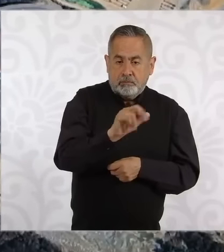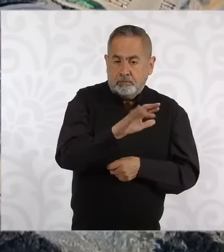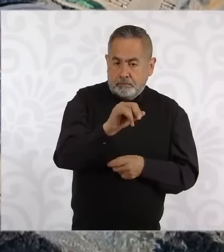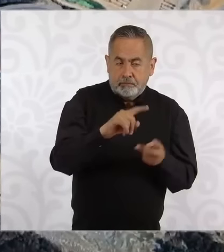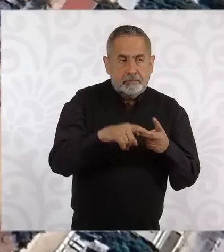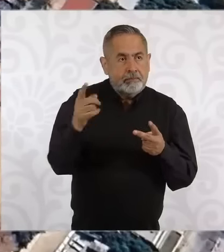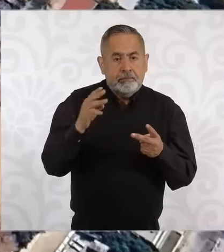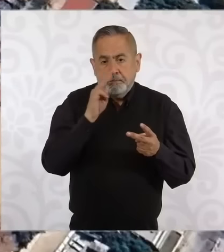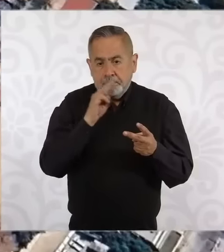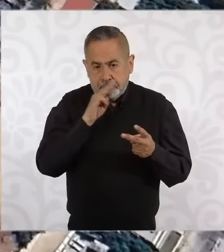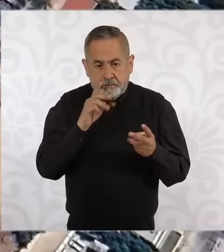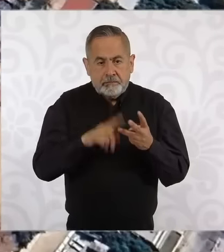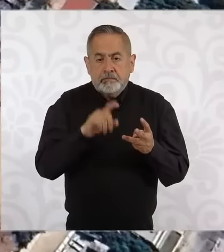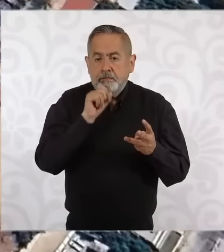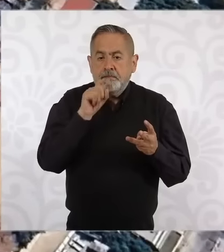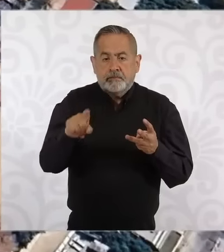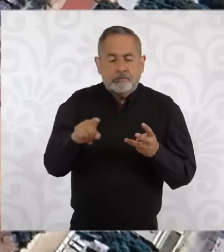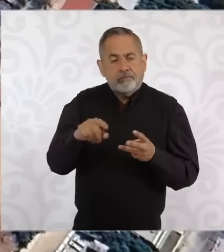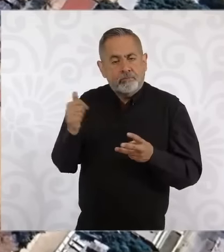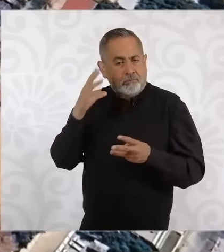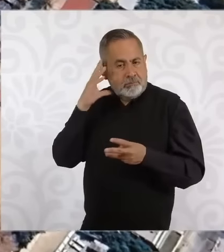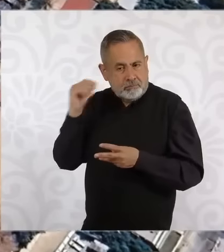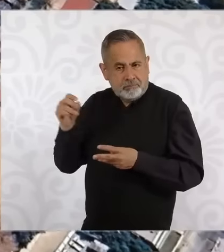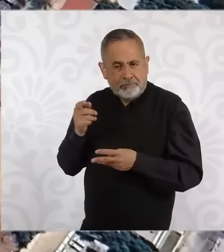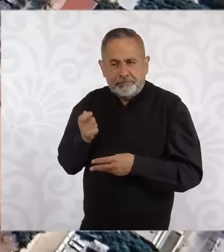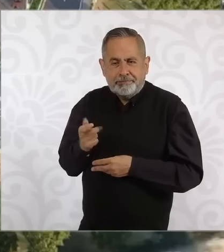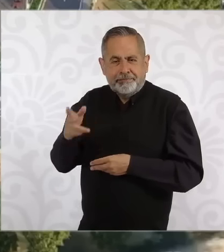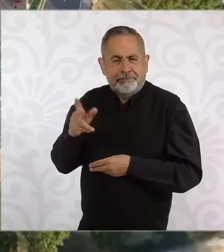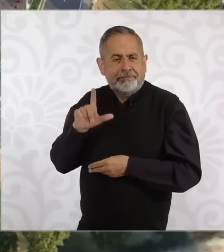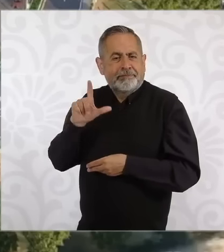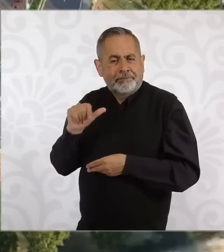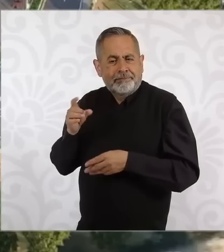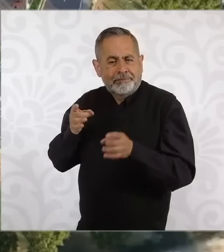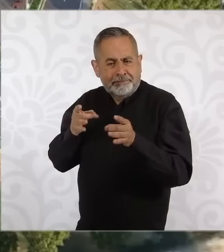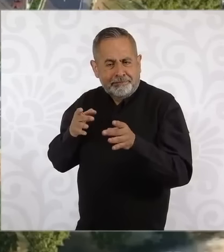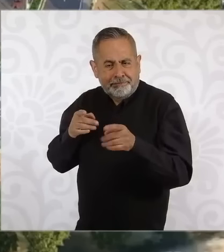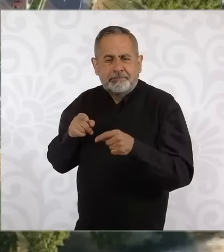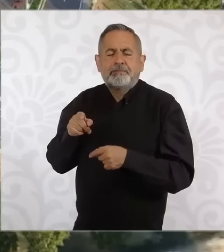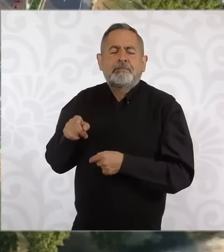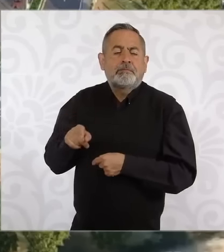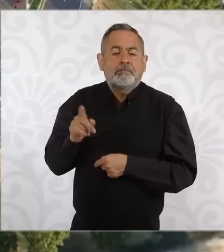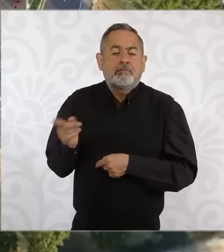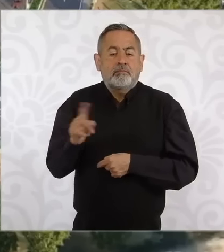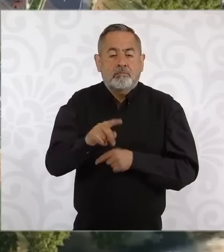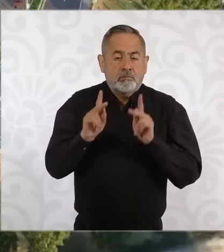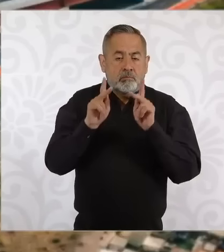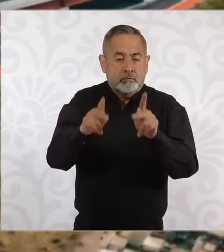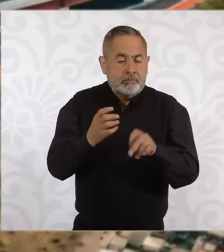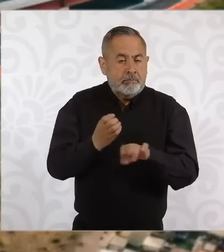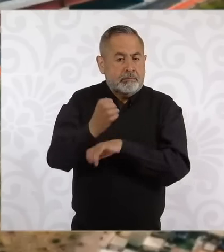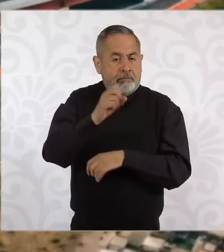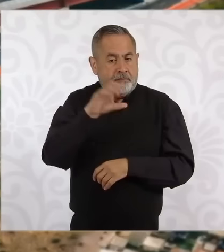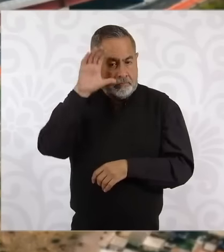Colima, puente La Flechita en Colima, eh puente de la Universidad del Estado de Morelos, autónoma